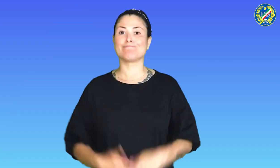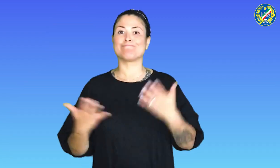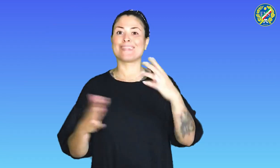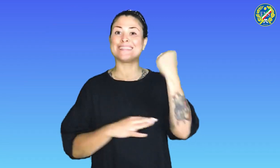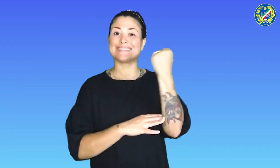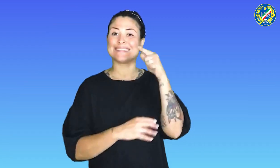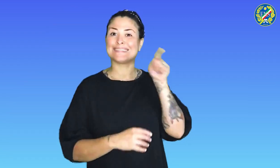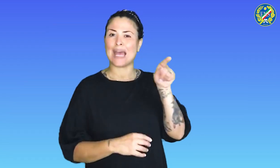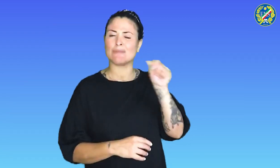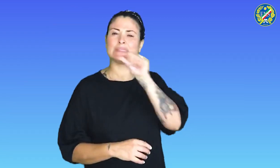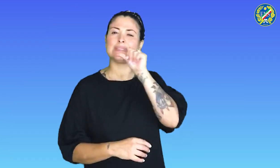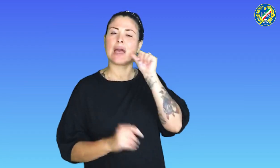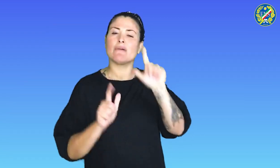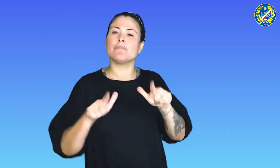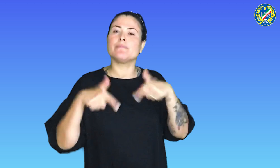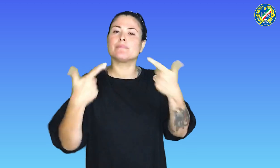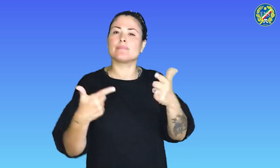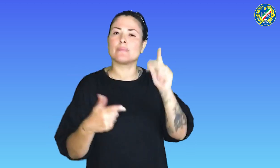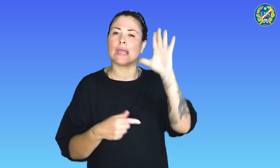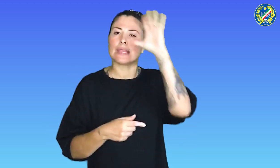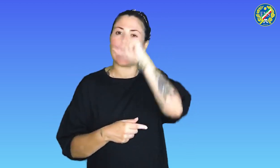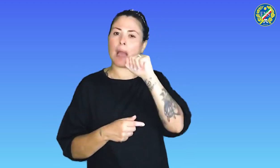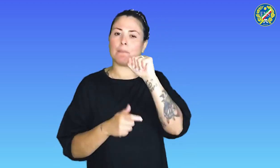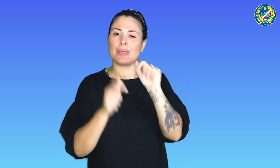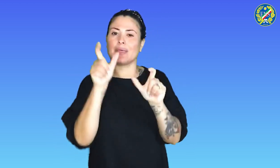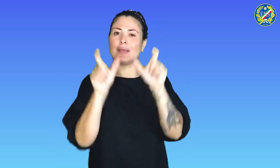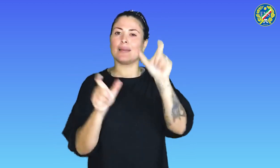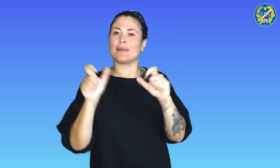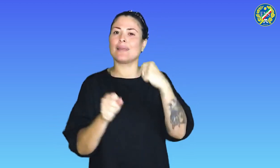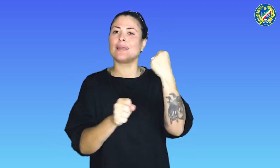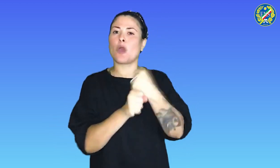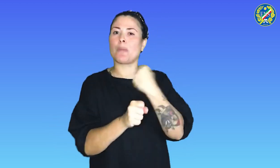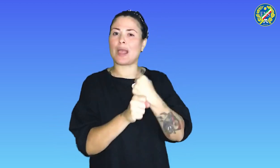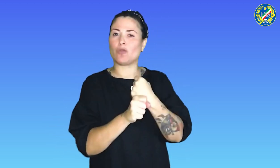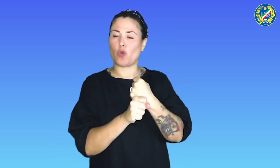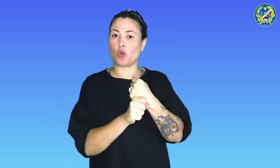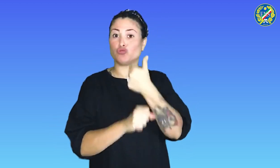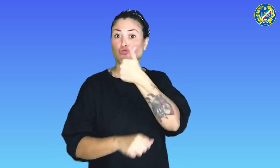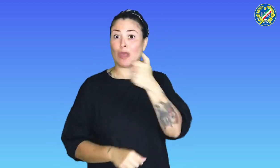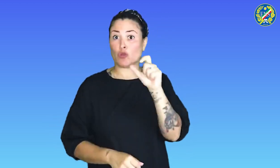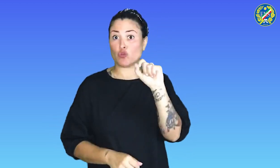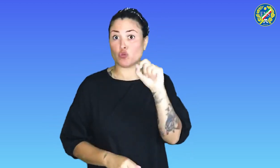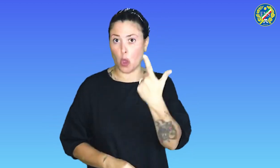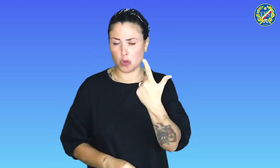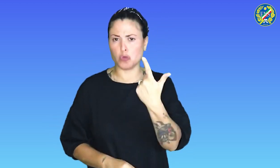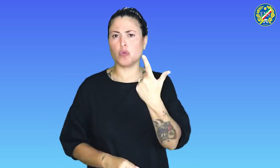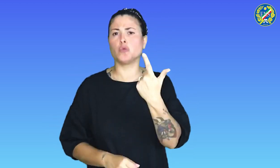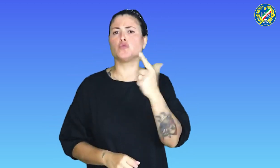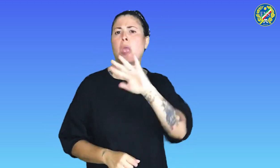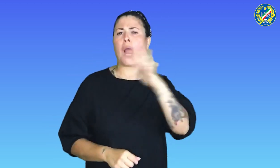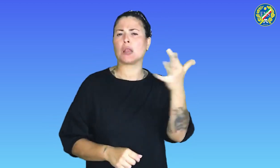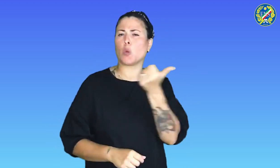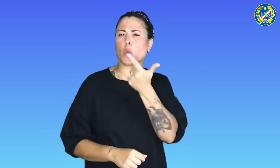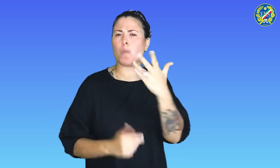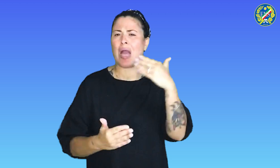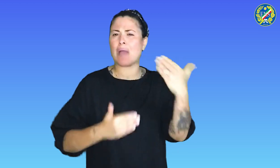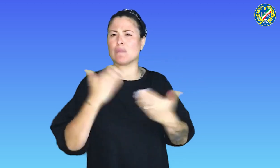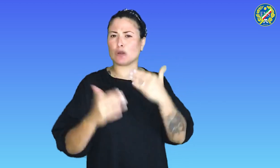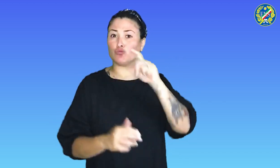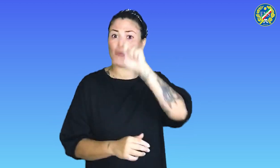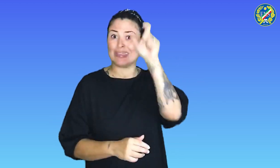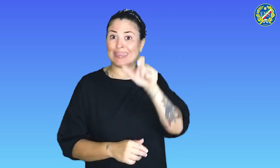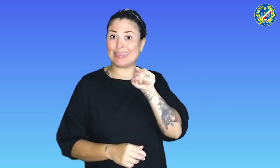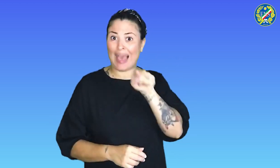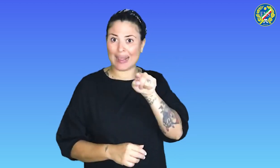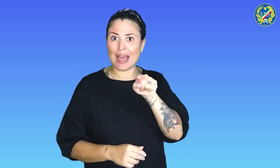Il servizio permette agli operatori del 112 e dei numeri di emergenza italiani